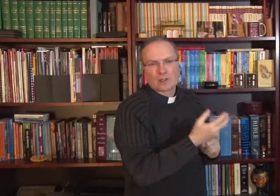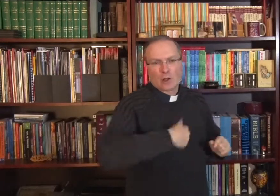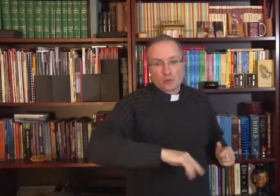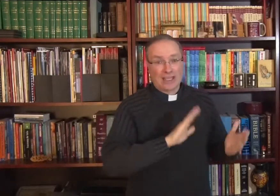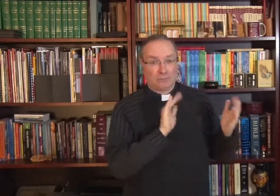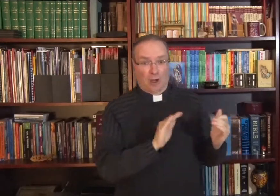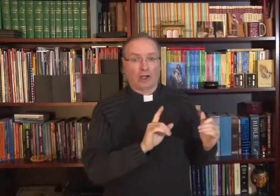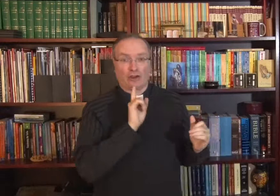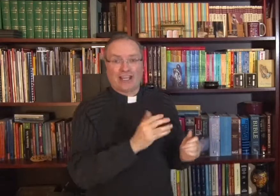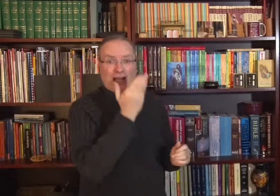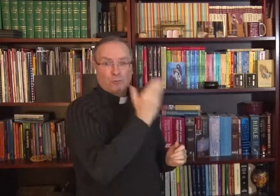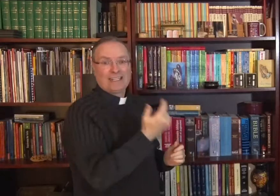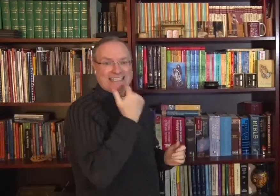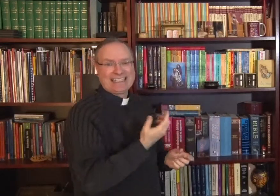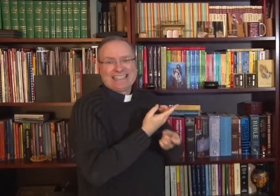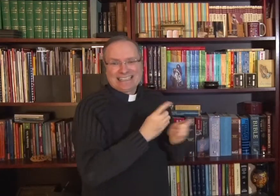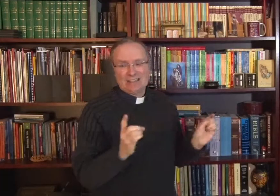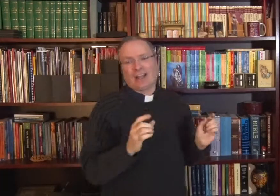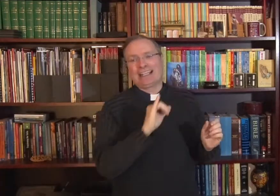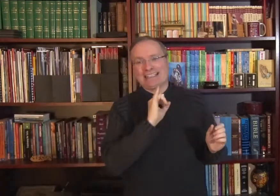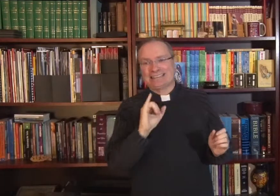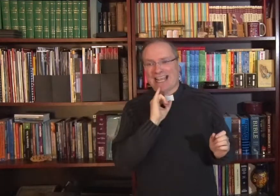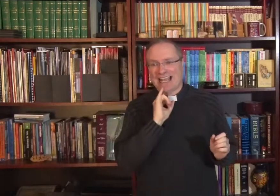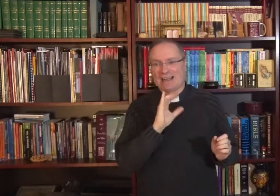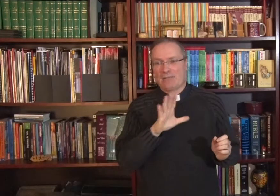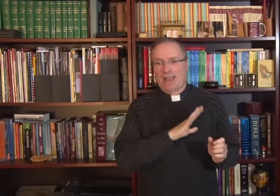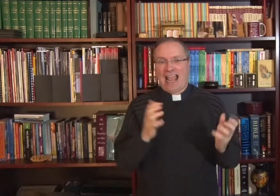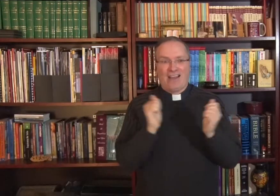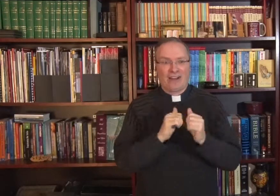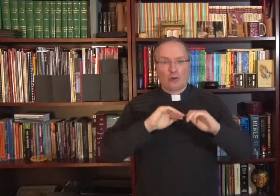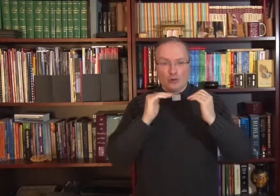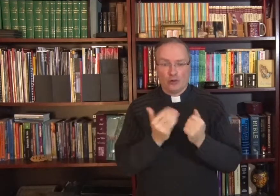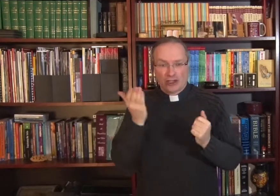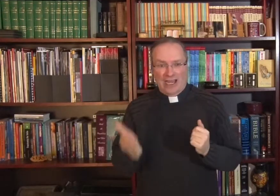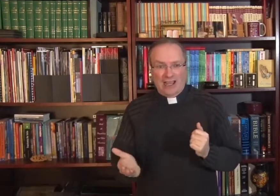Nous espérions que ce serait lui qui délivrerait Israël, mais avec tout cela,